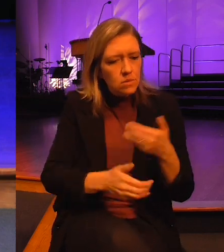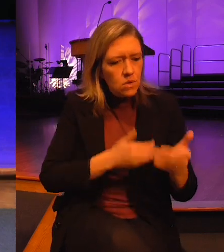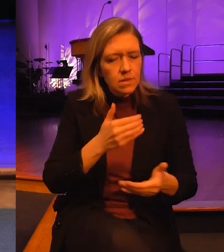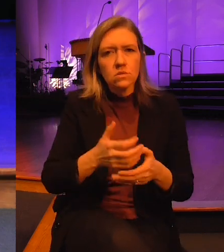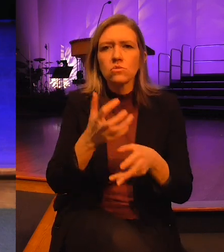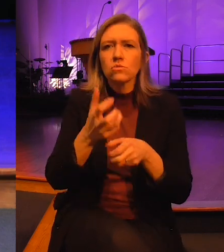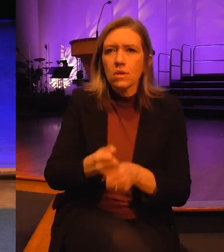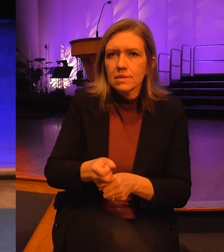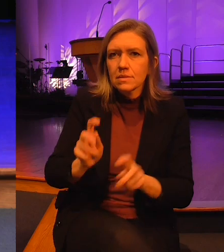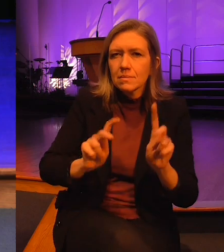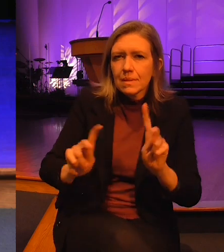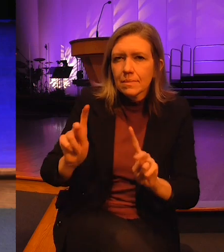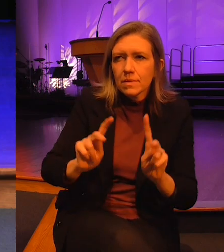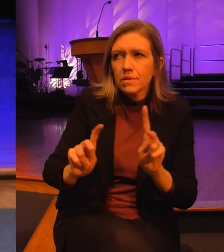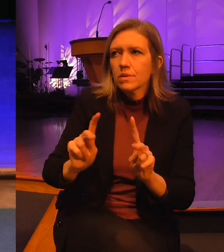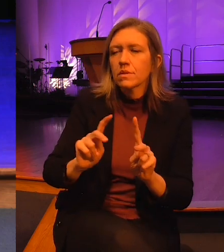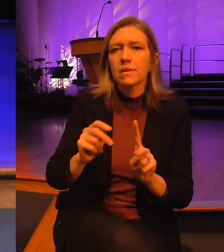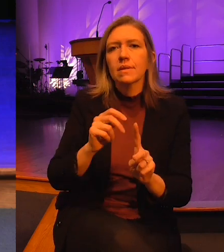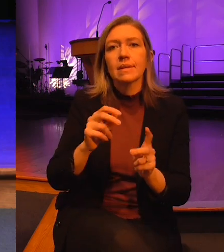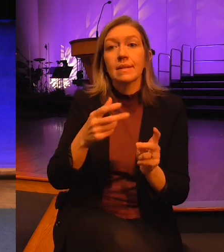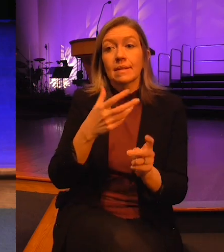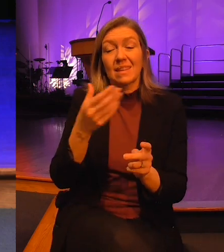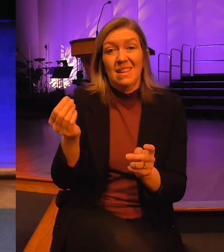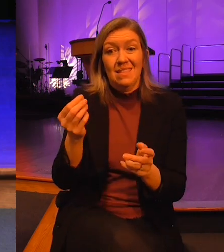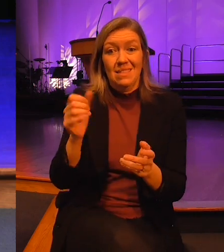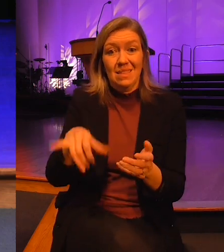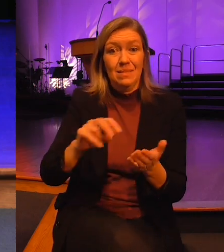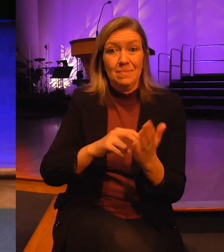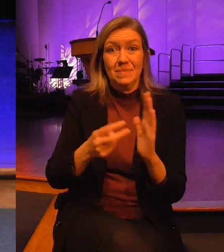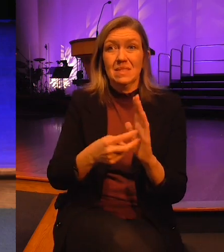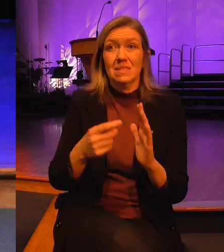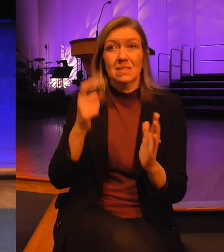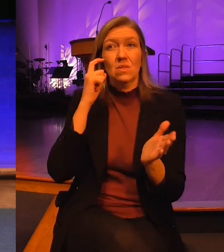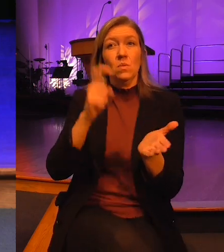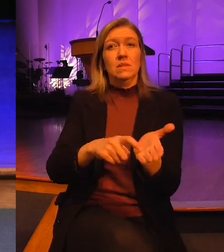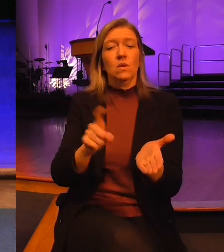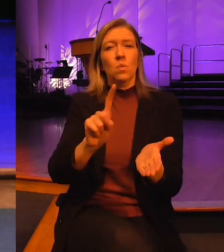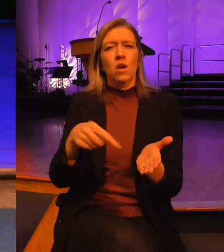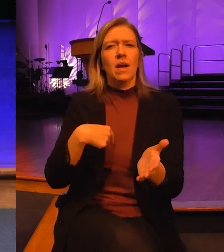, incluso hasta el punto de ser consciente de dónde desconfío para poder generar una mayor confianza